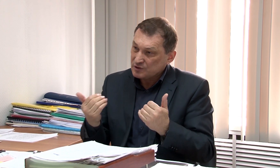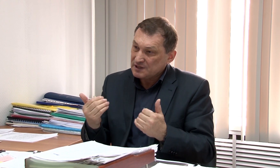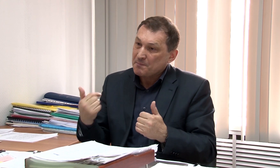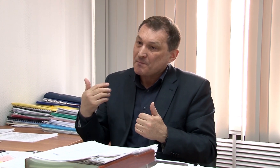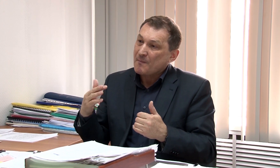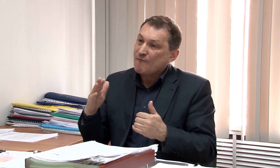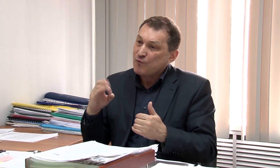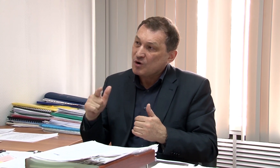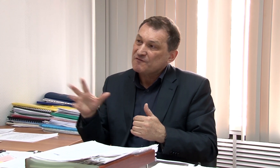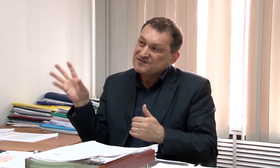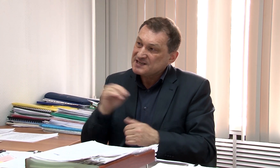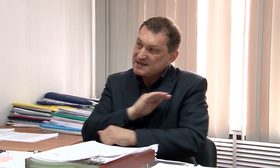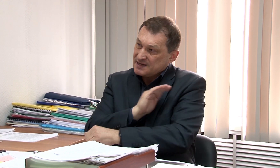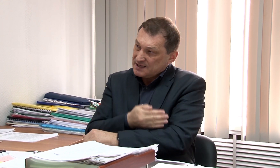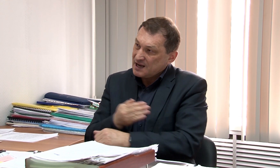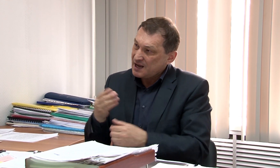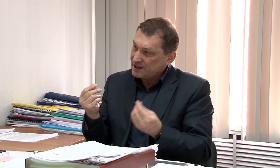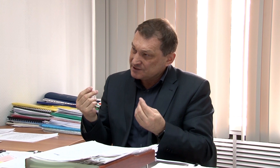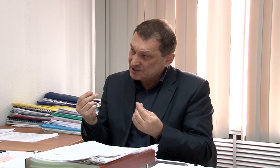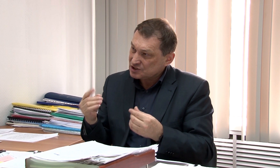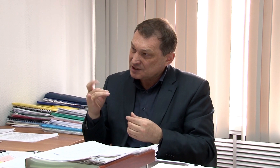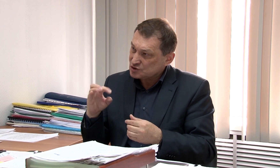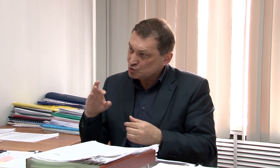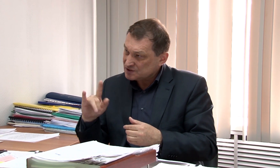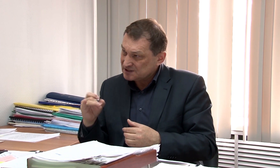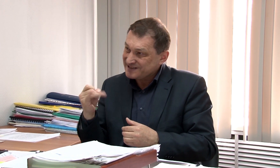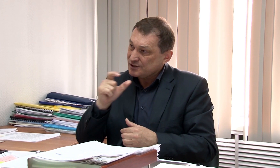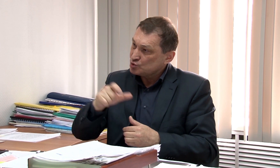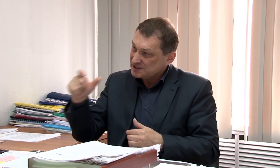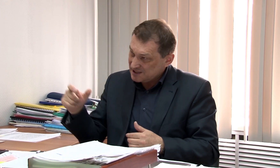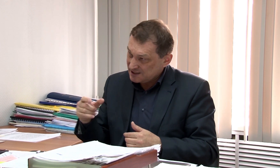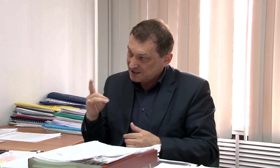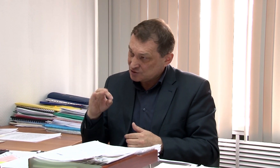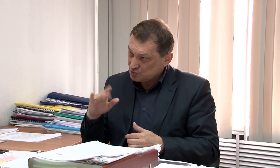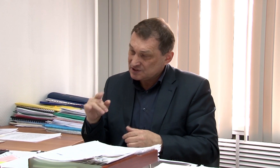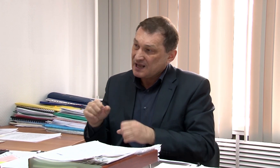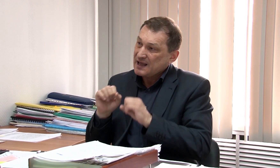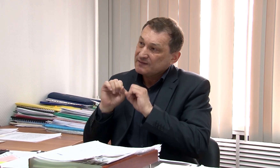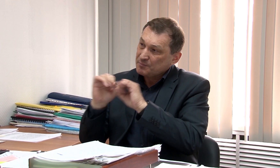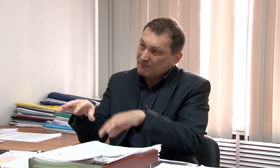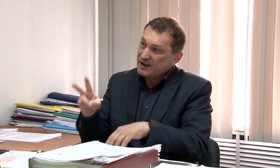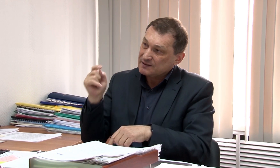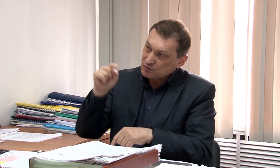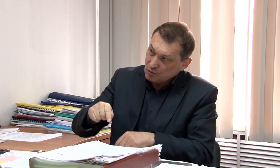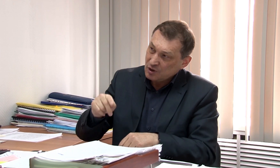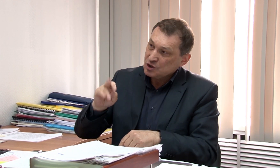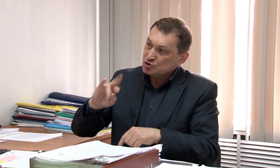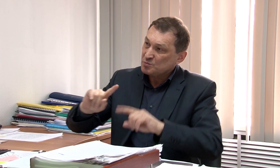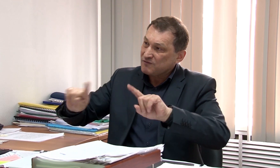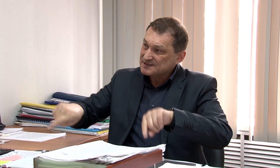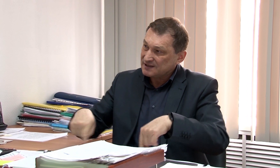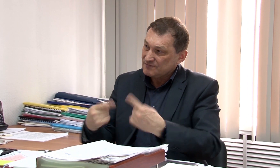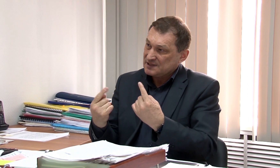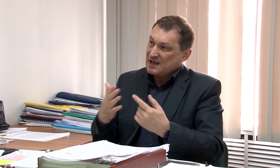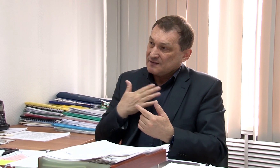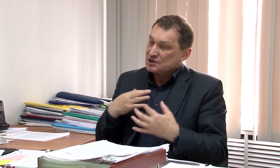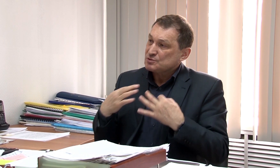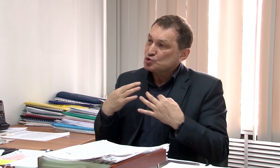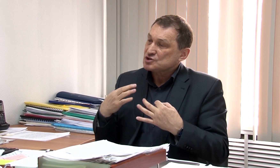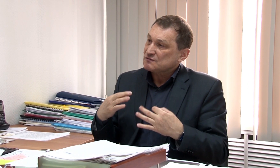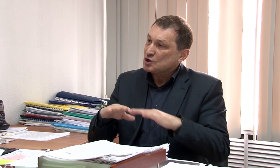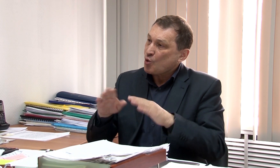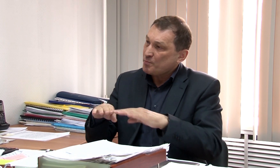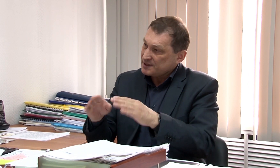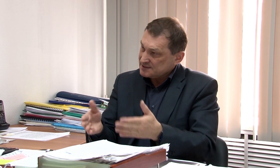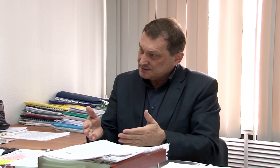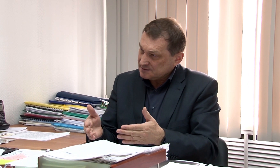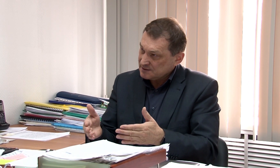Сегодня ВОГ все силы, денежные и людские ресурсы направляет на то, чтобы восстановить наш имущественный комплекс, -